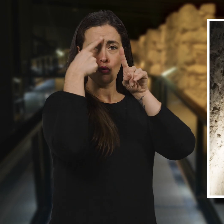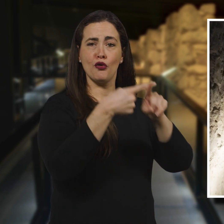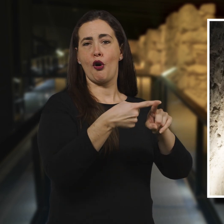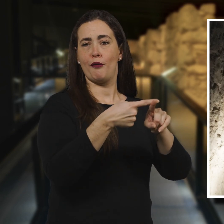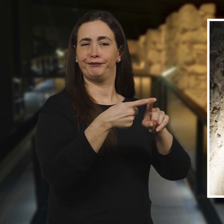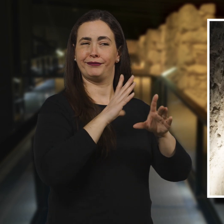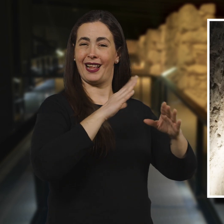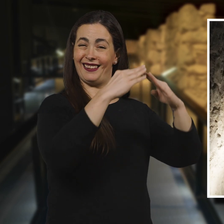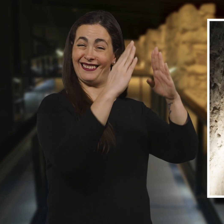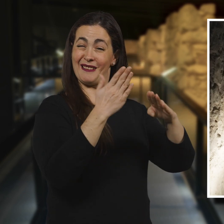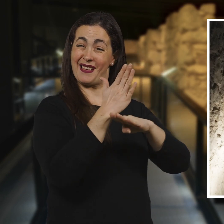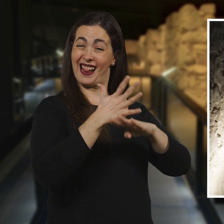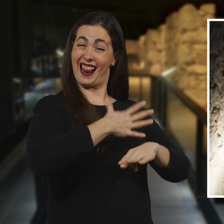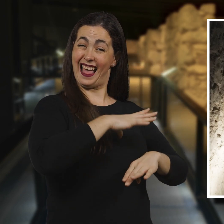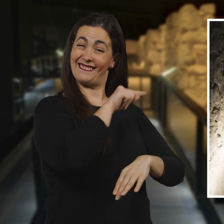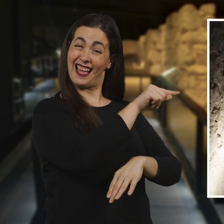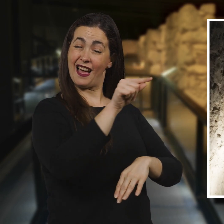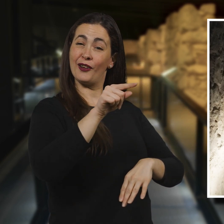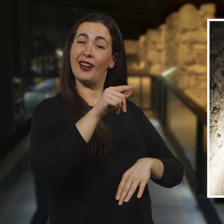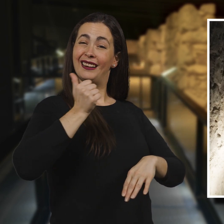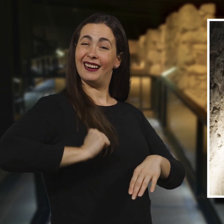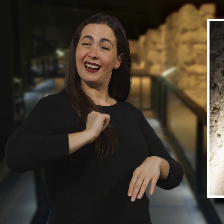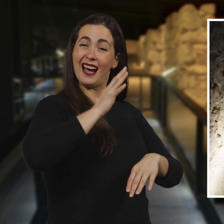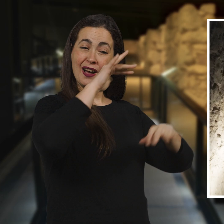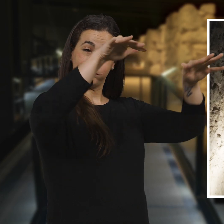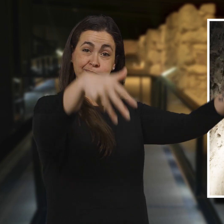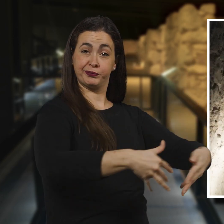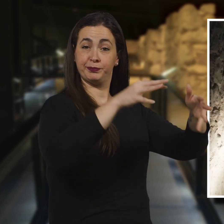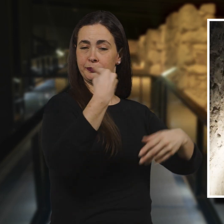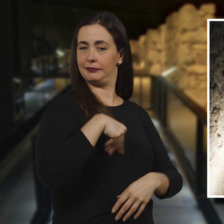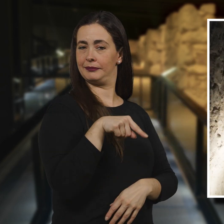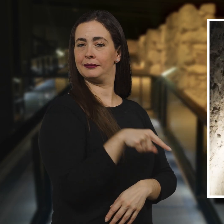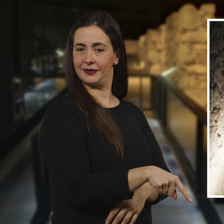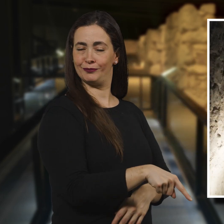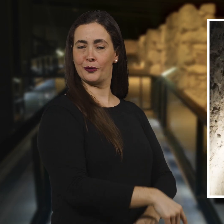per conduir les aigües fecals d’una latrina.